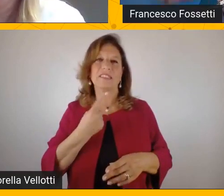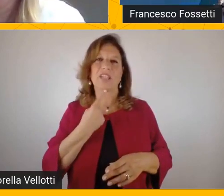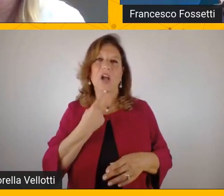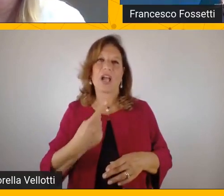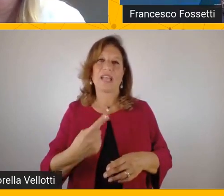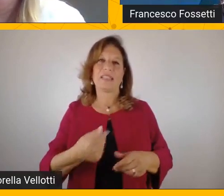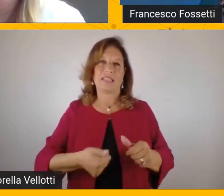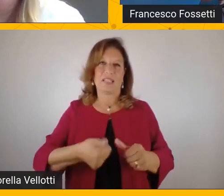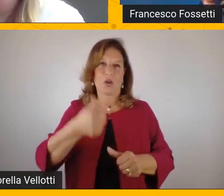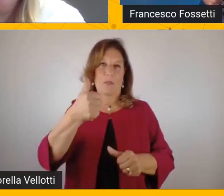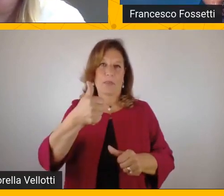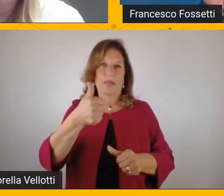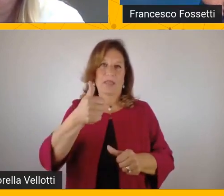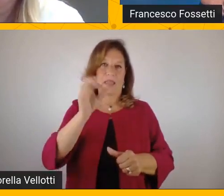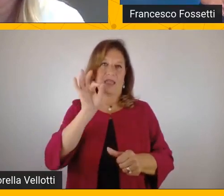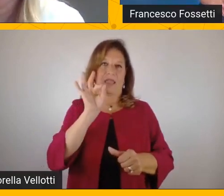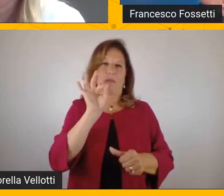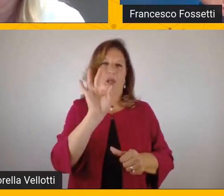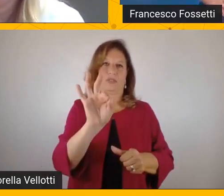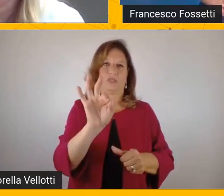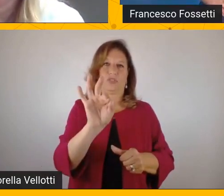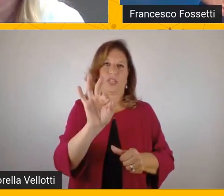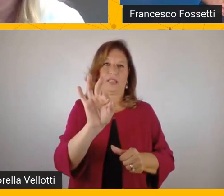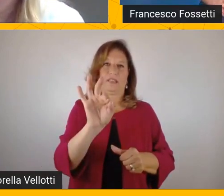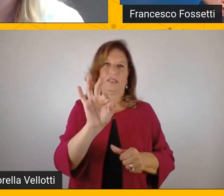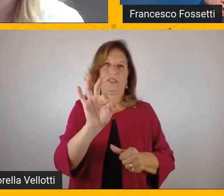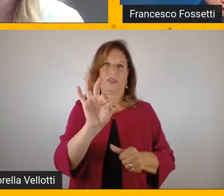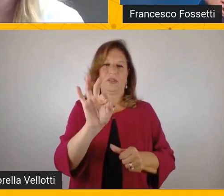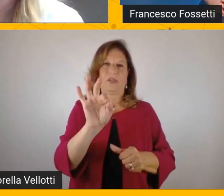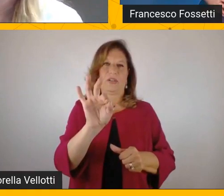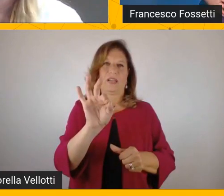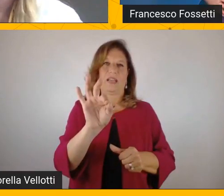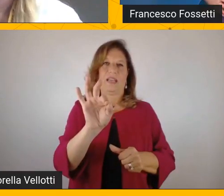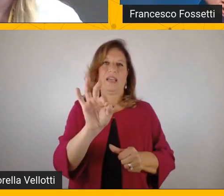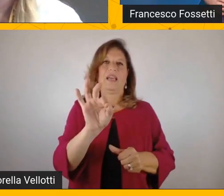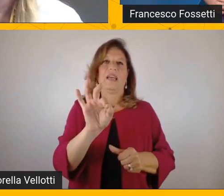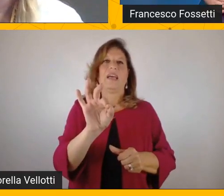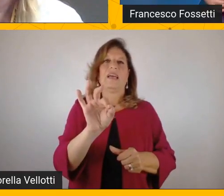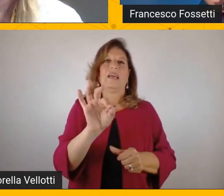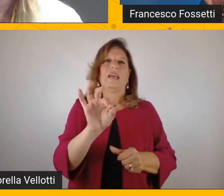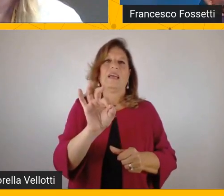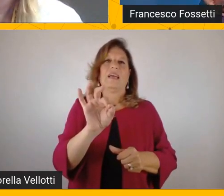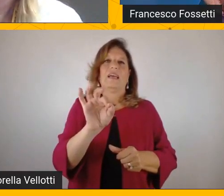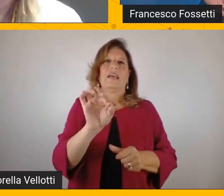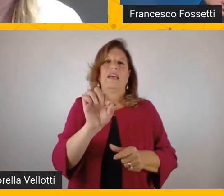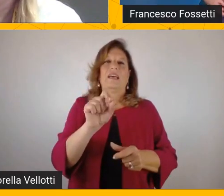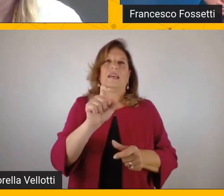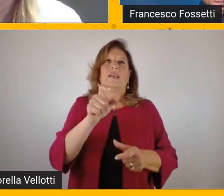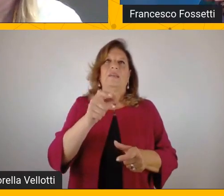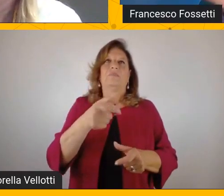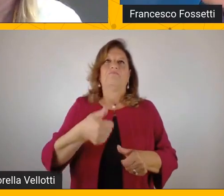che mi sento di dare il suggerimento centrale è quello